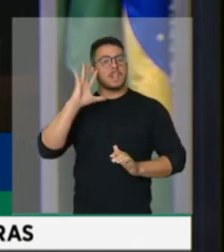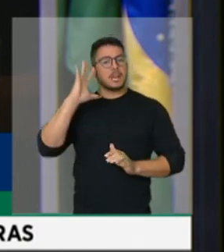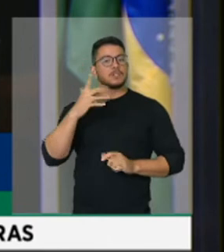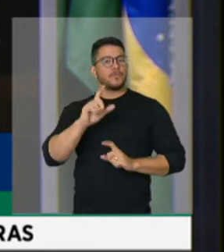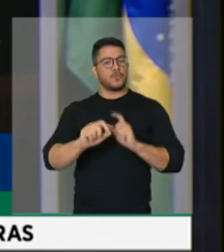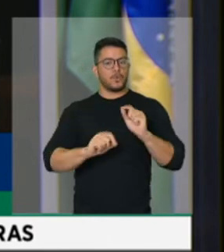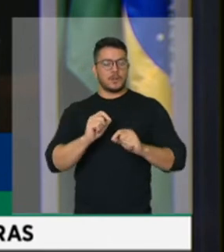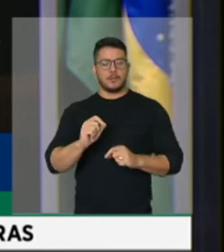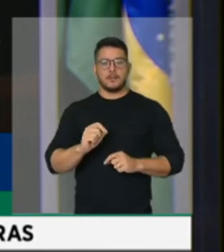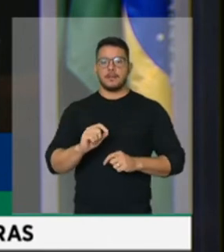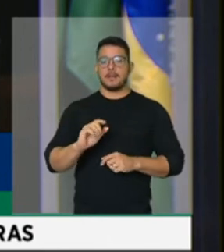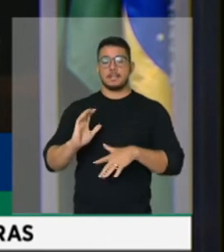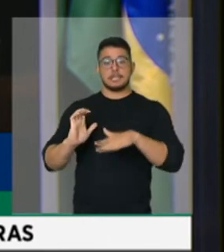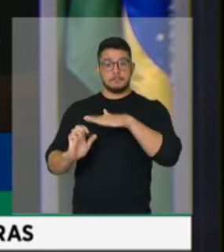PODER EXECUTIVO MERECE